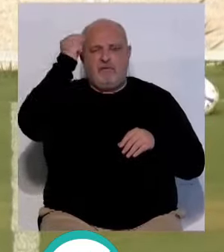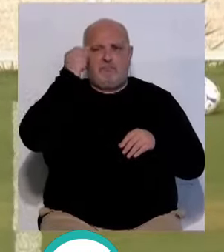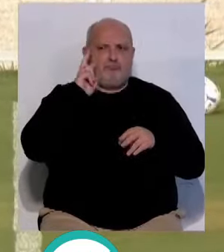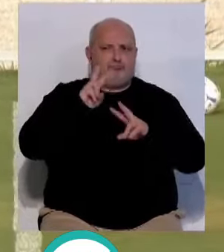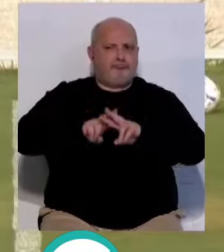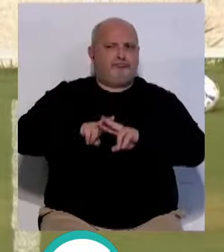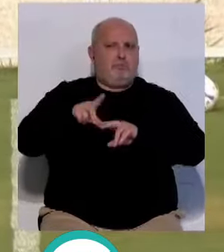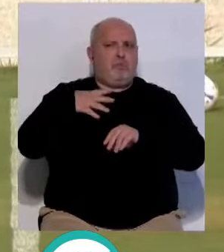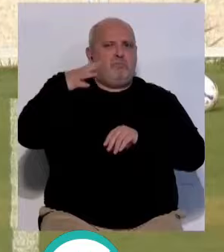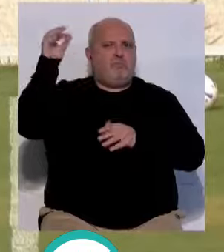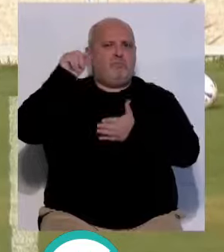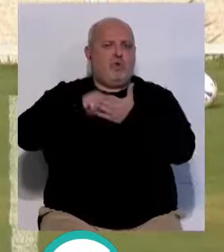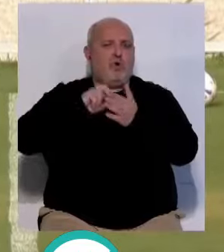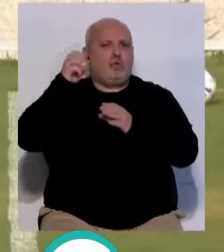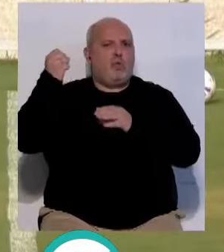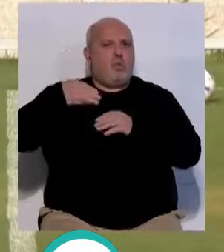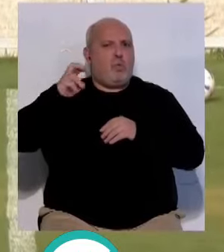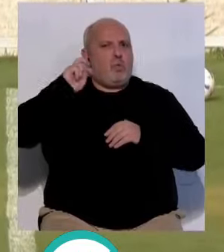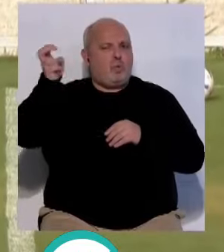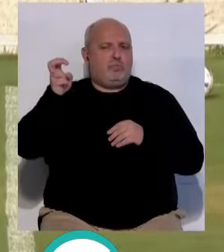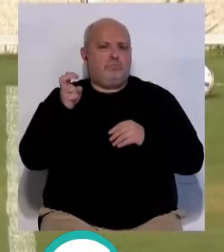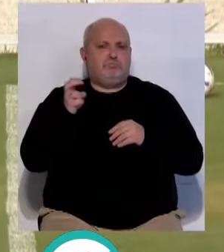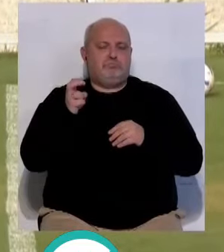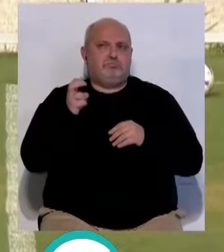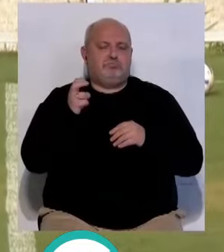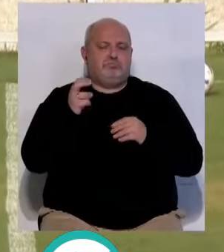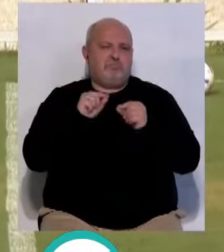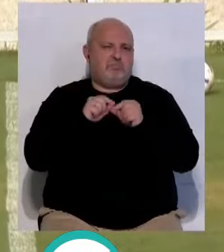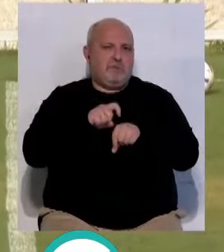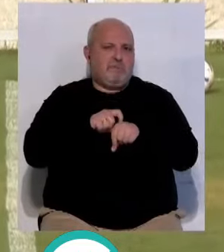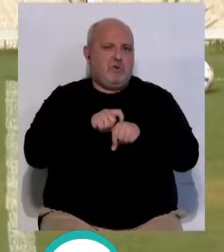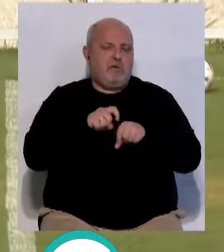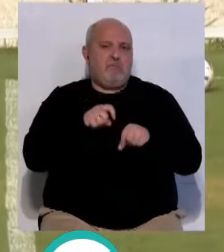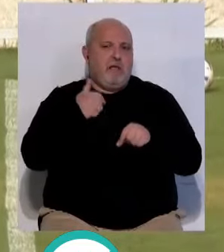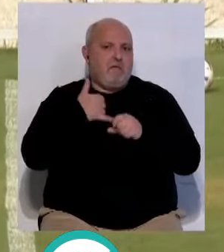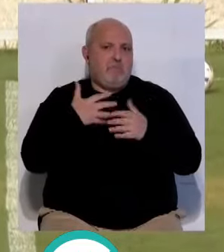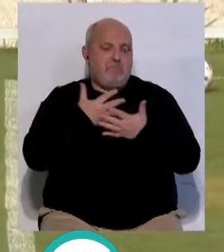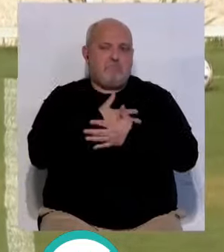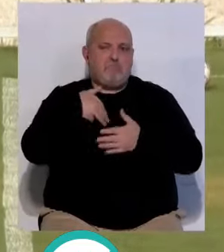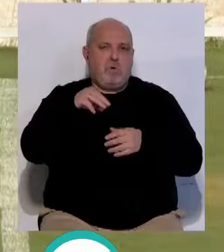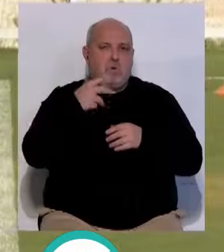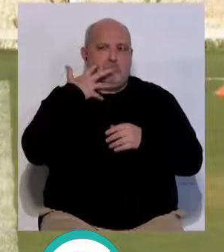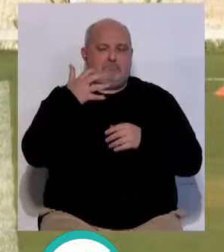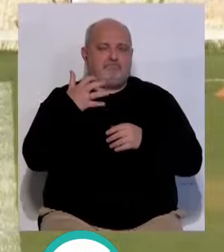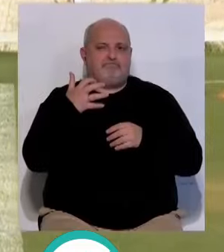digo yo no veo ningún futbolista que tenga estas cualidades el tema es que se le han aparecido